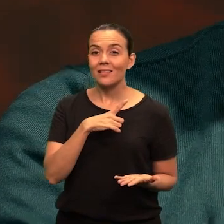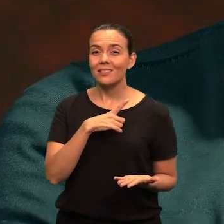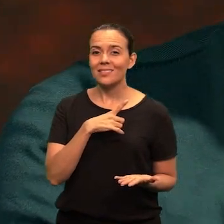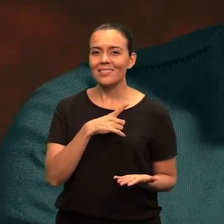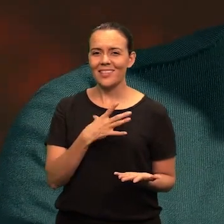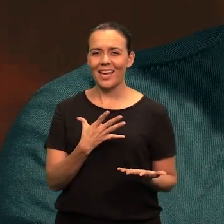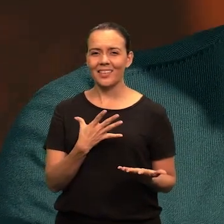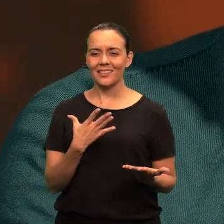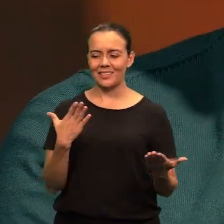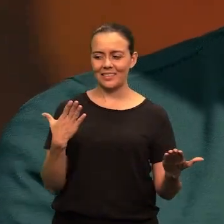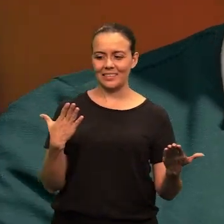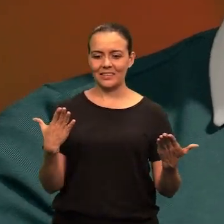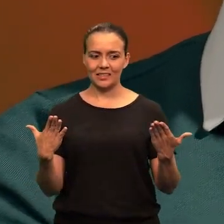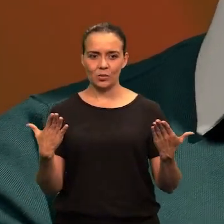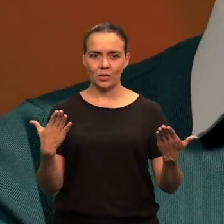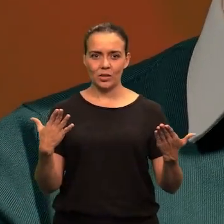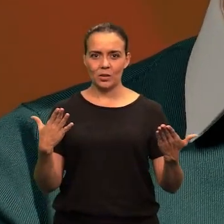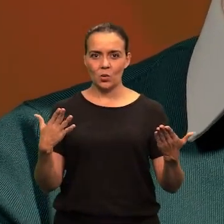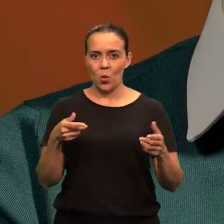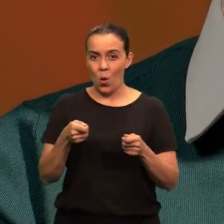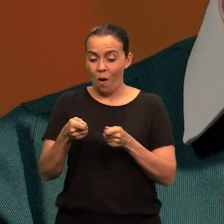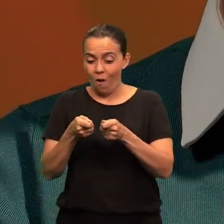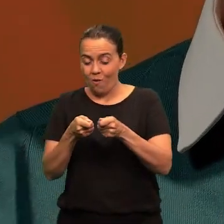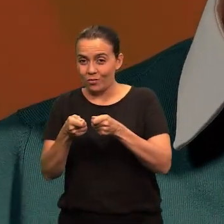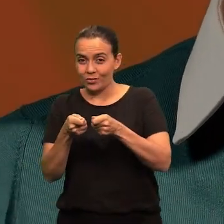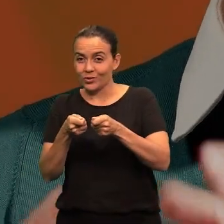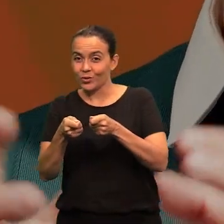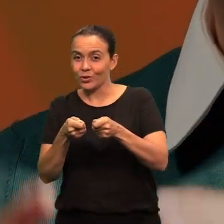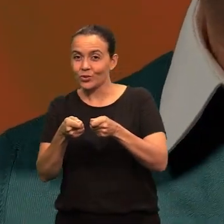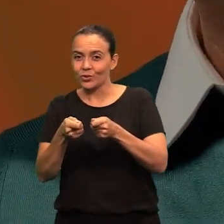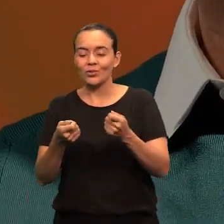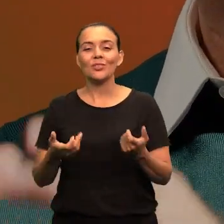Existe isso, mas existe também o gênio da sociedade